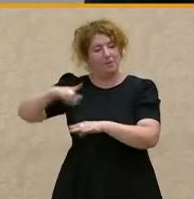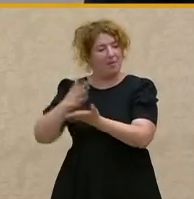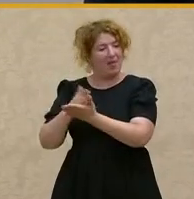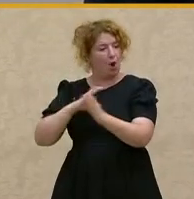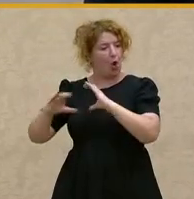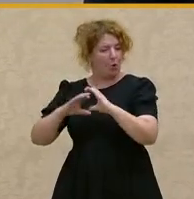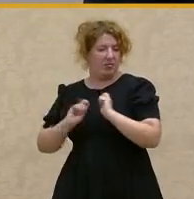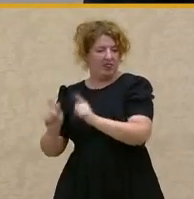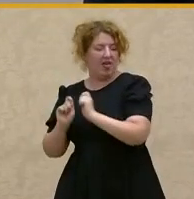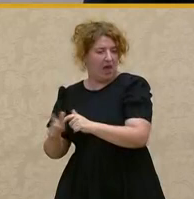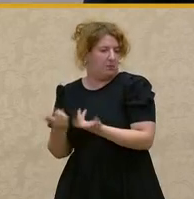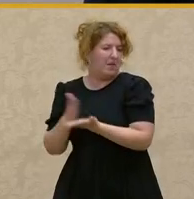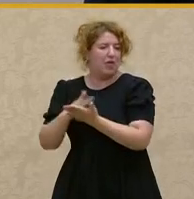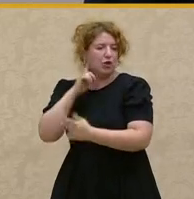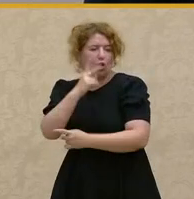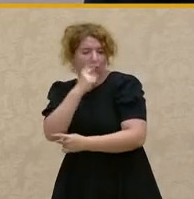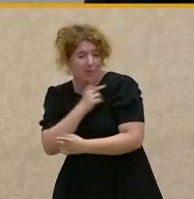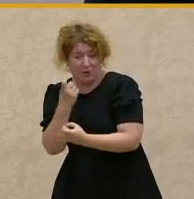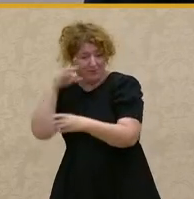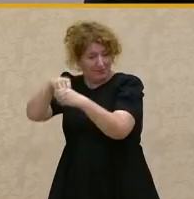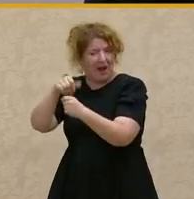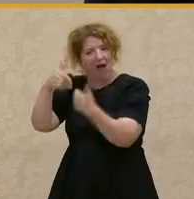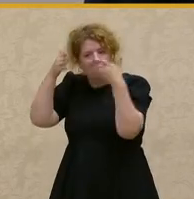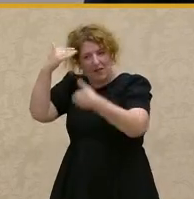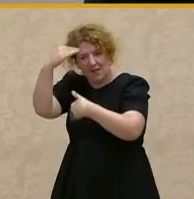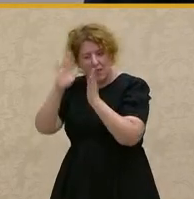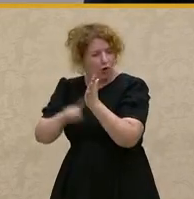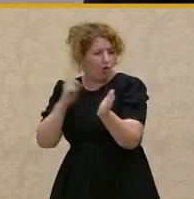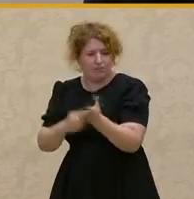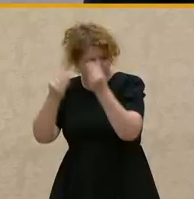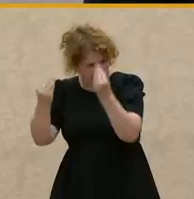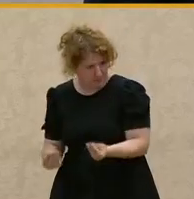mediadores en sordoceguera, que hacen falta para atender a esta persona convenientemente.